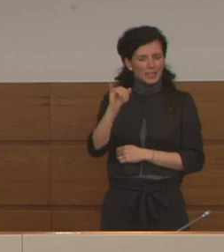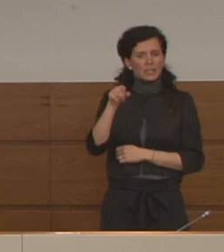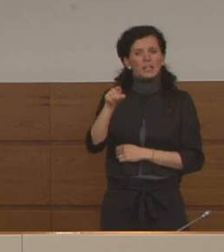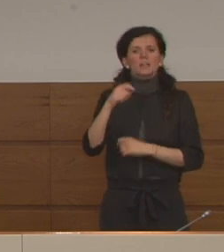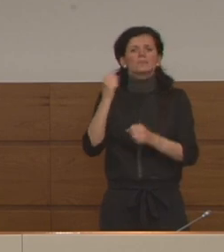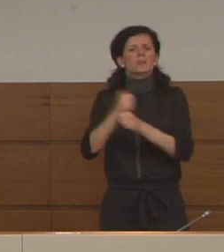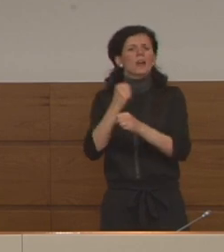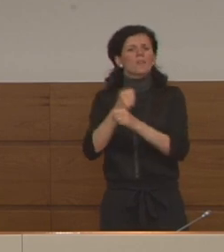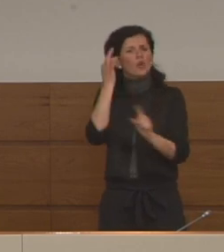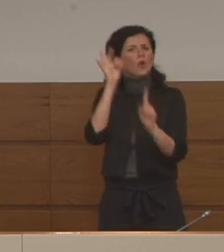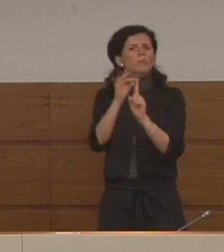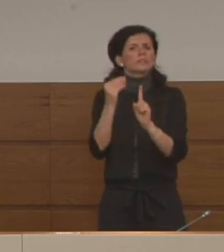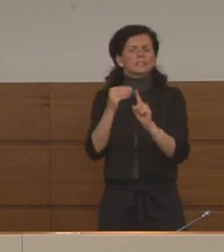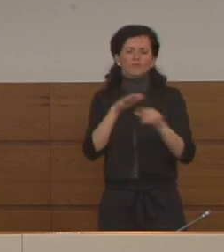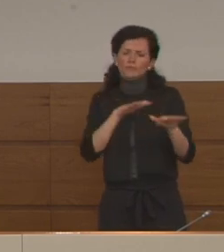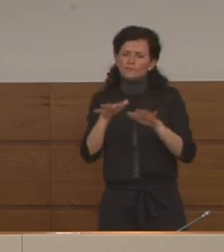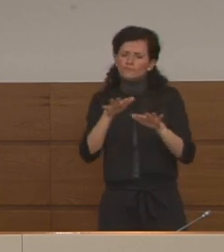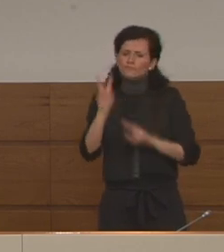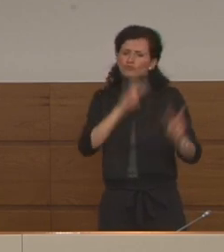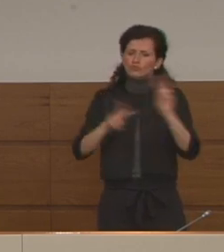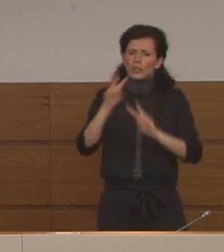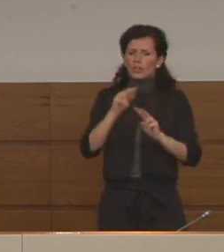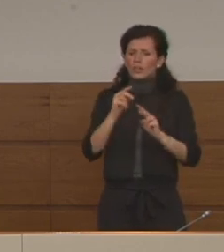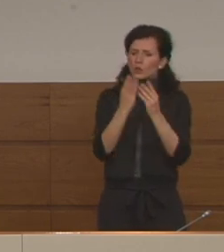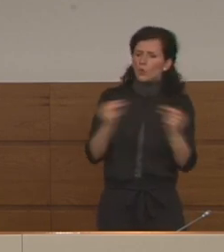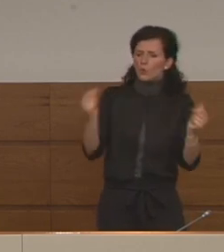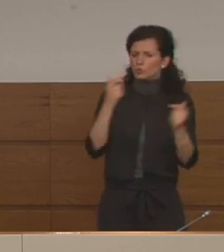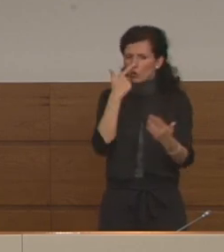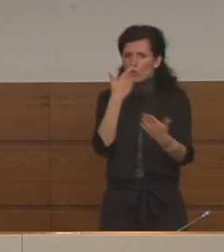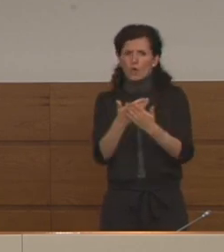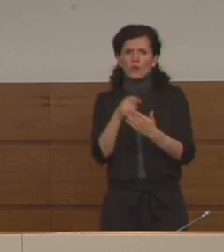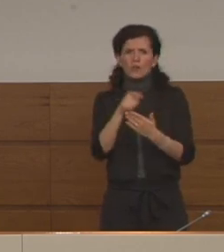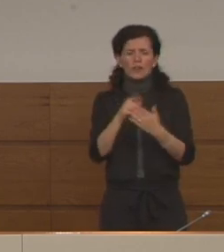quelle che sono le soluzioni, come vi ho detto, sia per quanto riguarda la